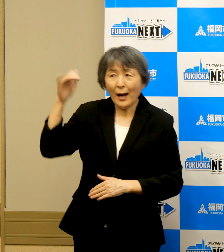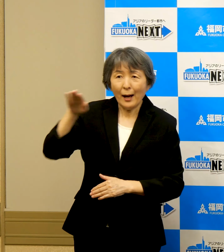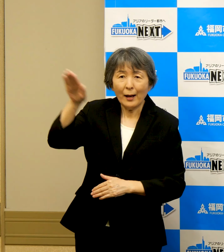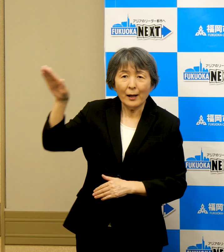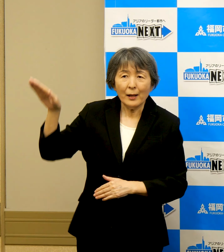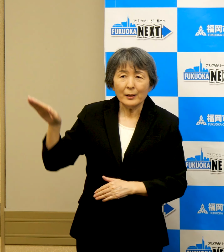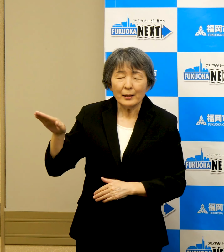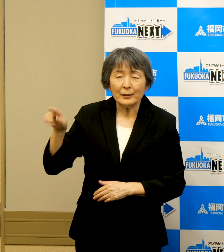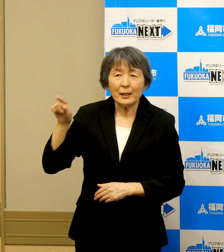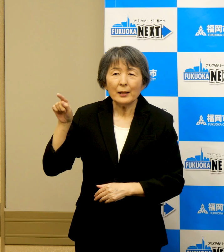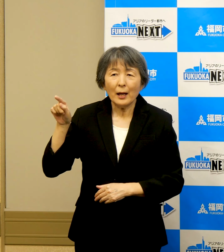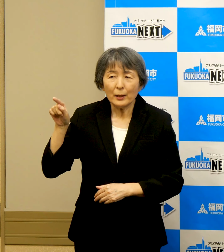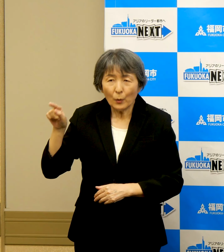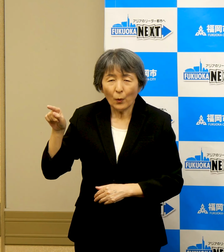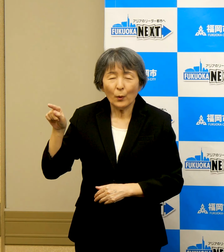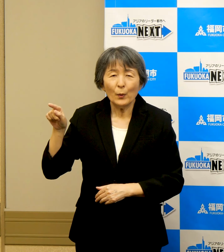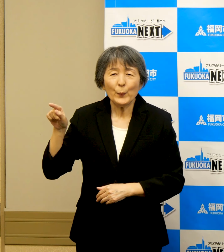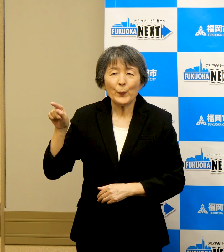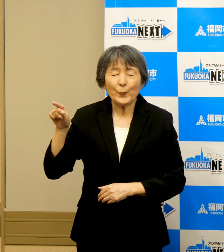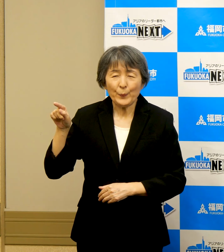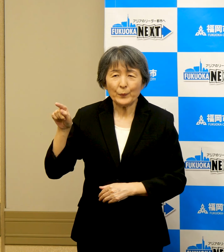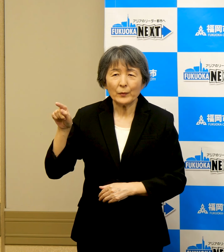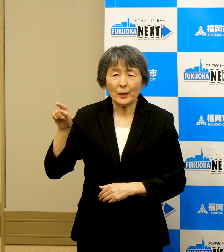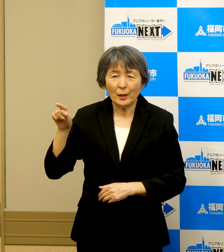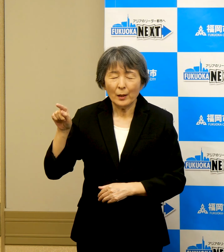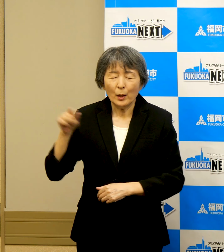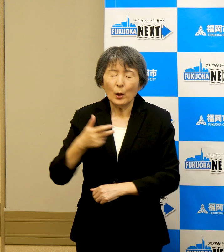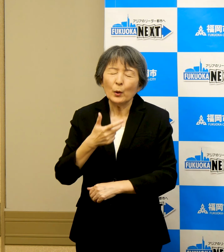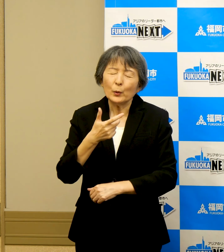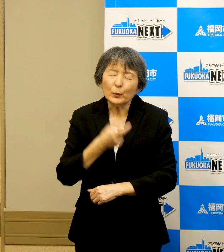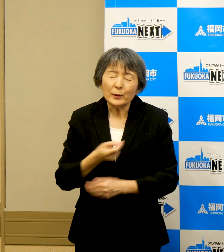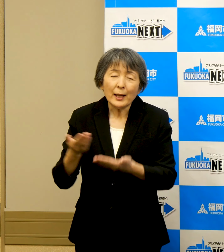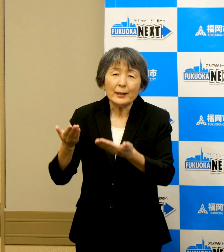この親世代をどう打っていただけるように 勧奨していくか